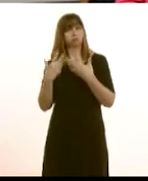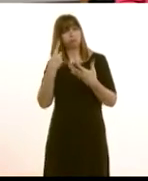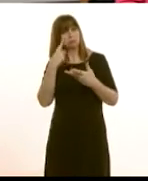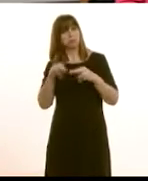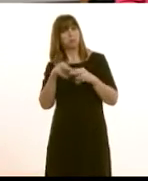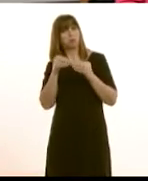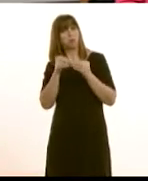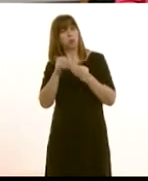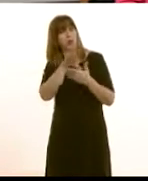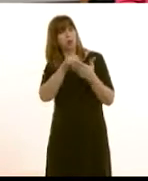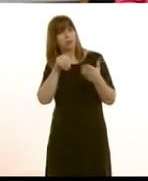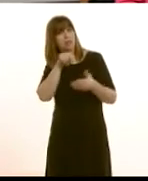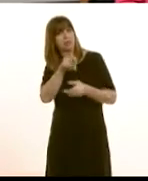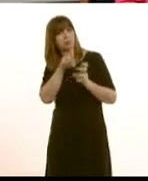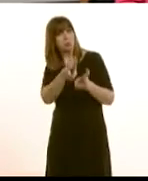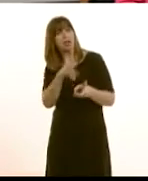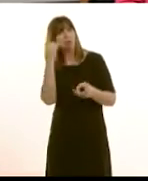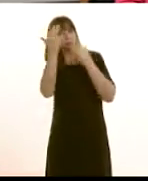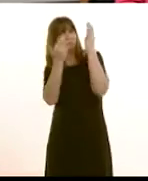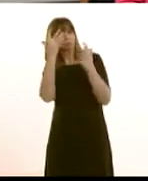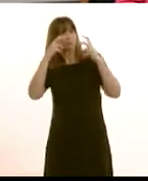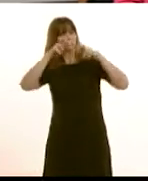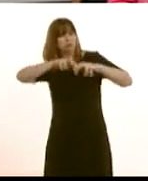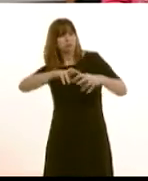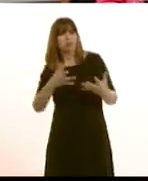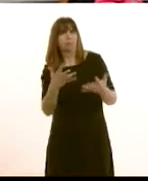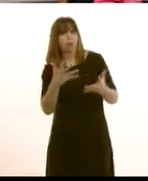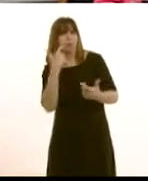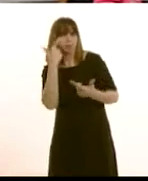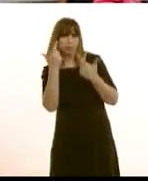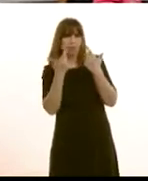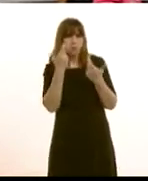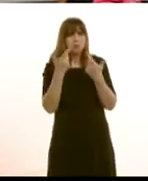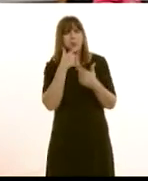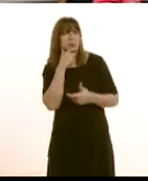a fyddaiír model ynaín gallu gweithio. Rydym ni yn ystyried hwn yn fanwl ar hyn o bryd,